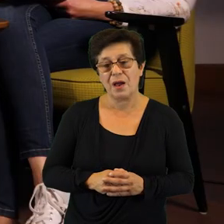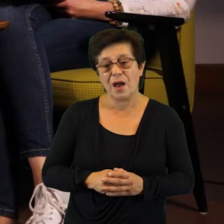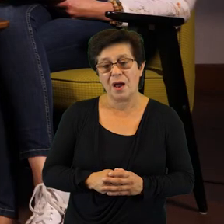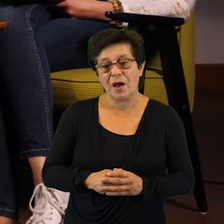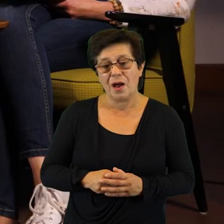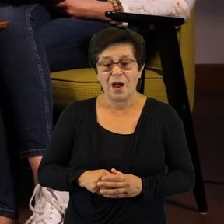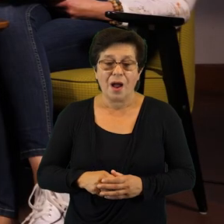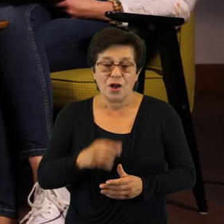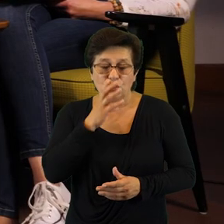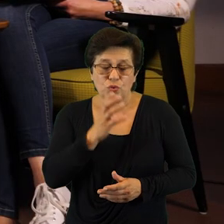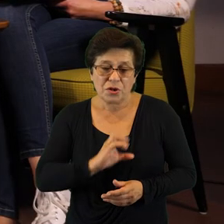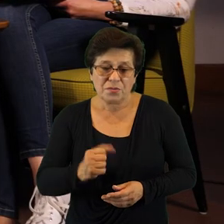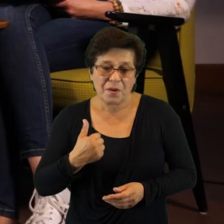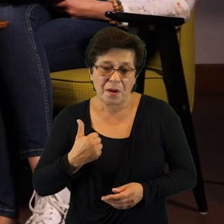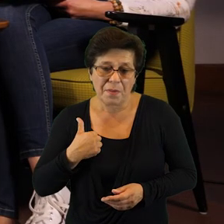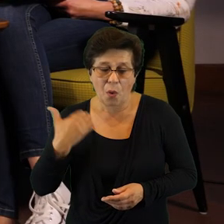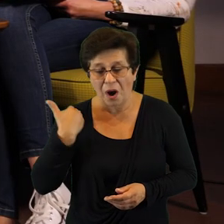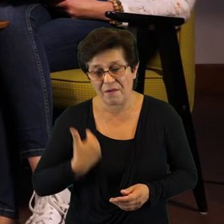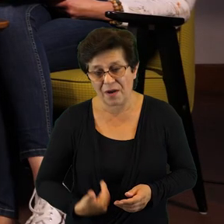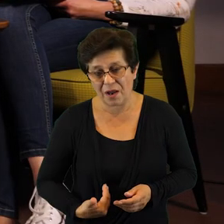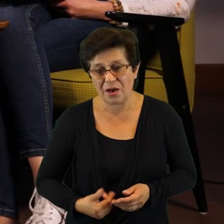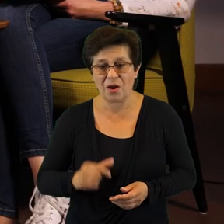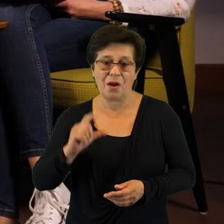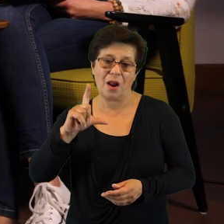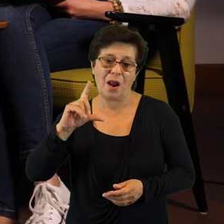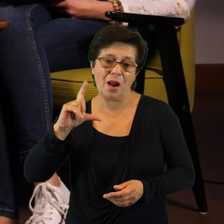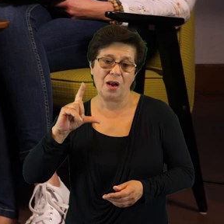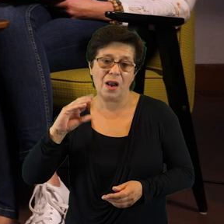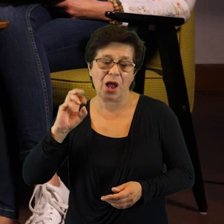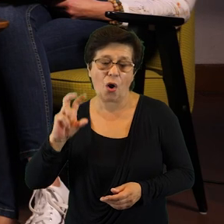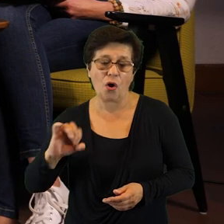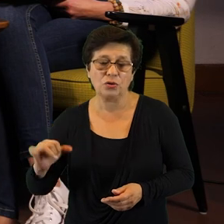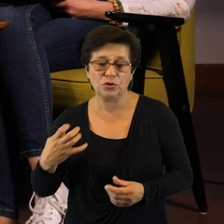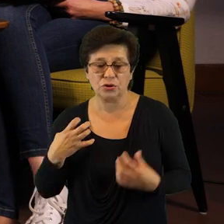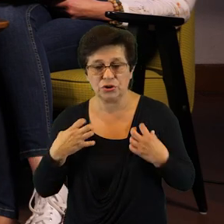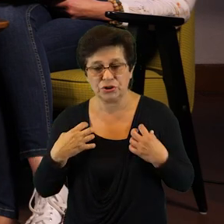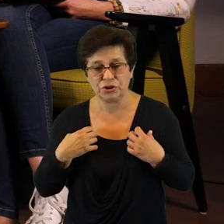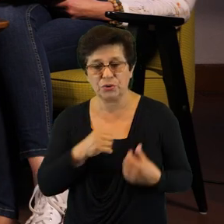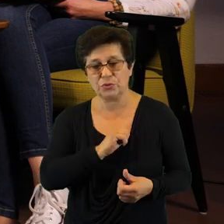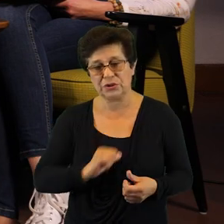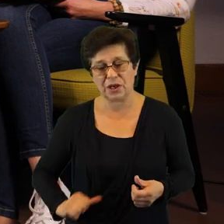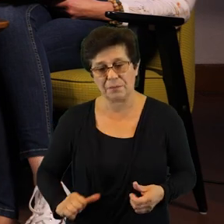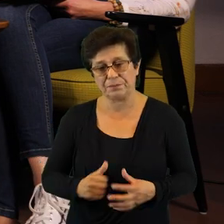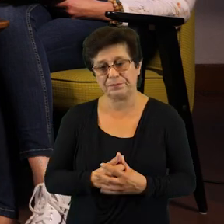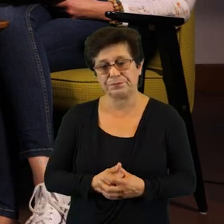Lechoń żył sam, ale myślę też, że na poziomie duchowym byli ze sobą bardzo blisko.